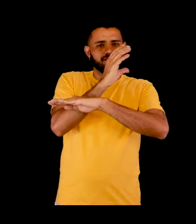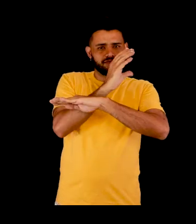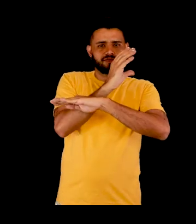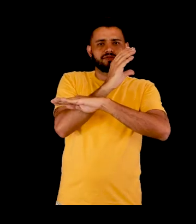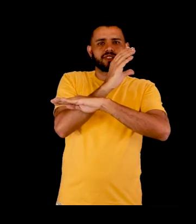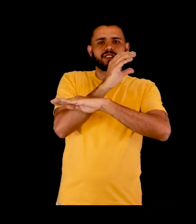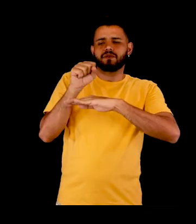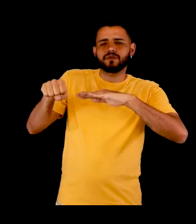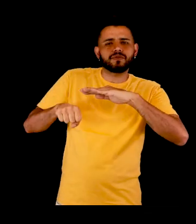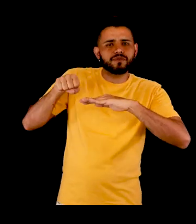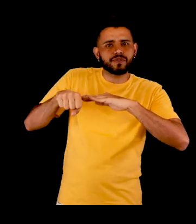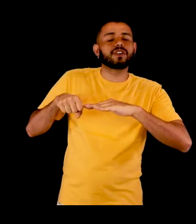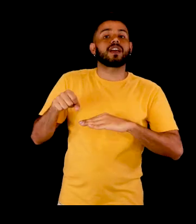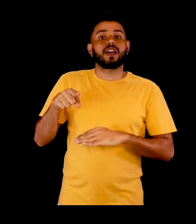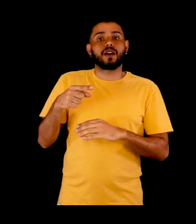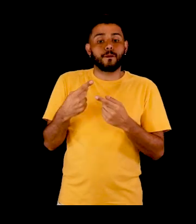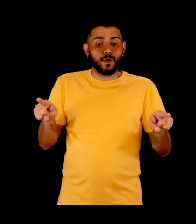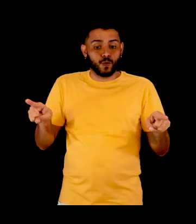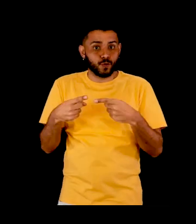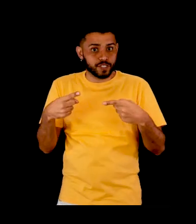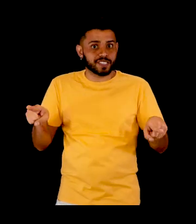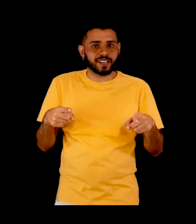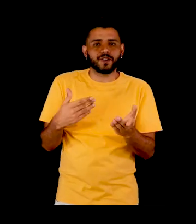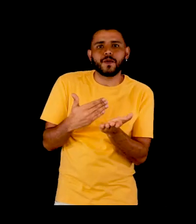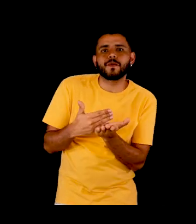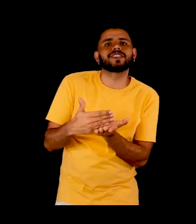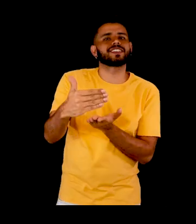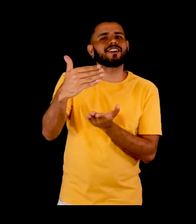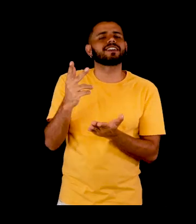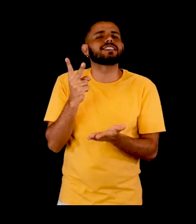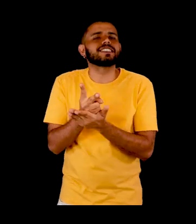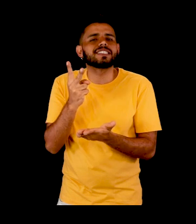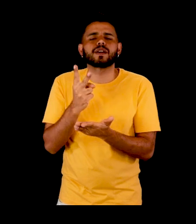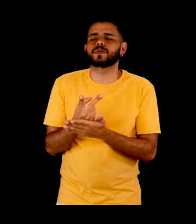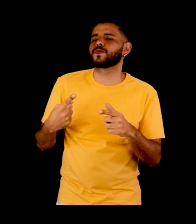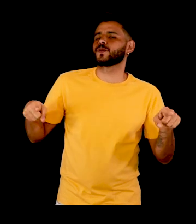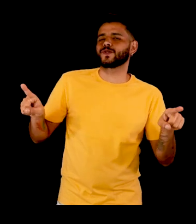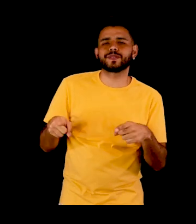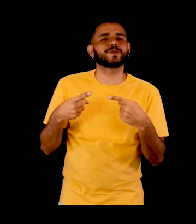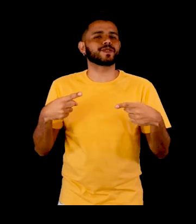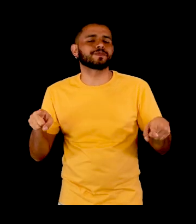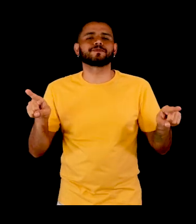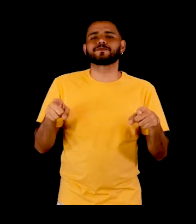Ligava a música, entende? Ele estava sempre ouvindo música em casa.